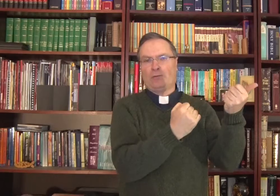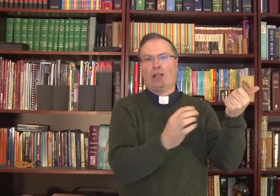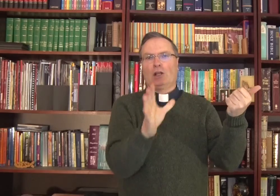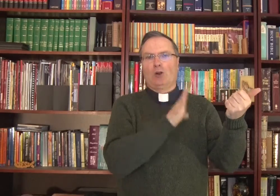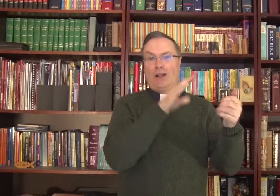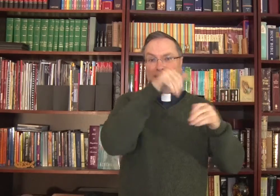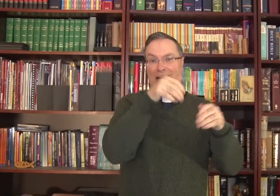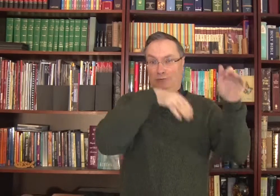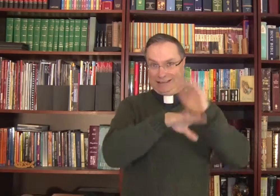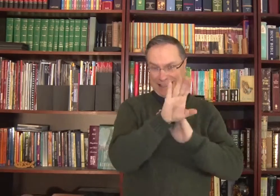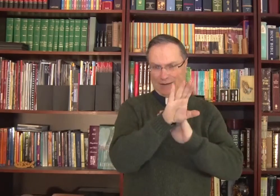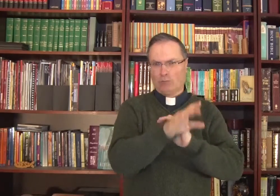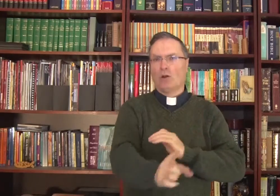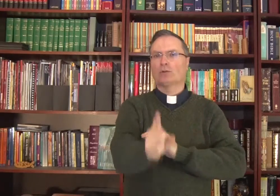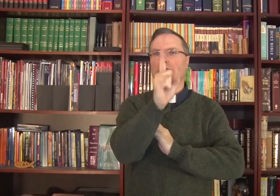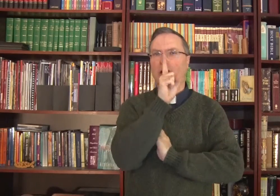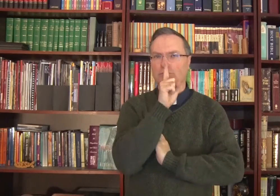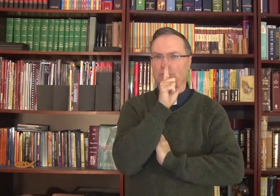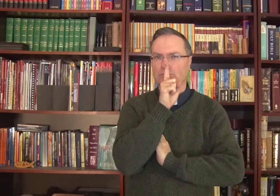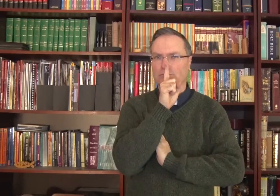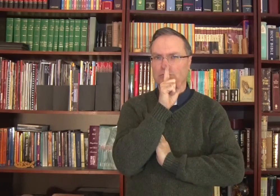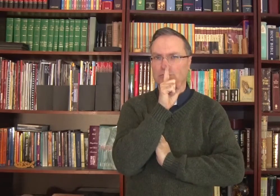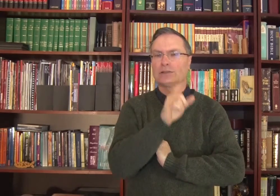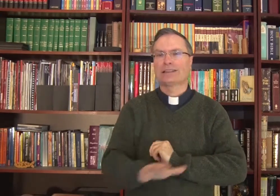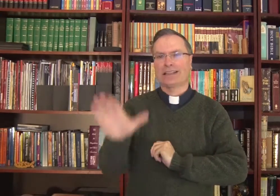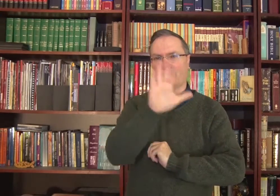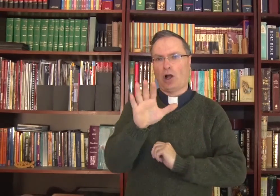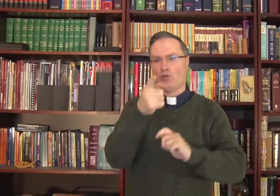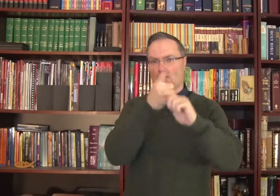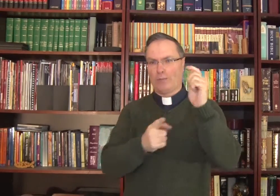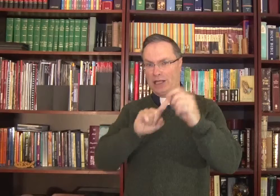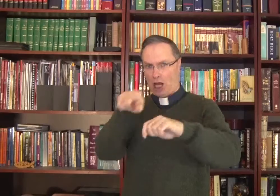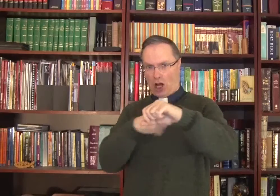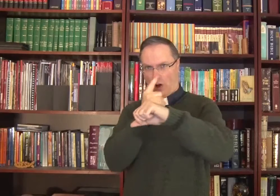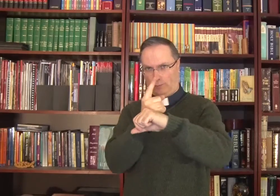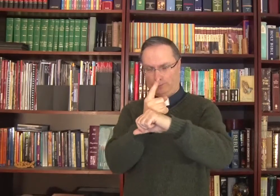il y eut dans le ciel un silence d’environ une demi-heure.